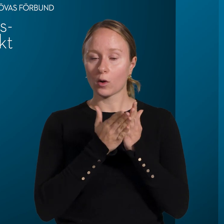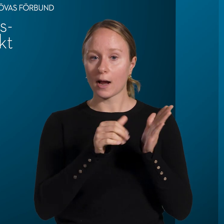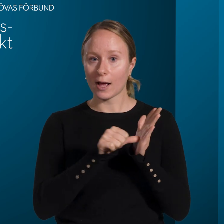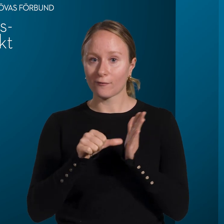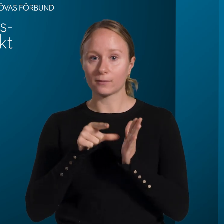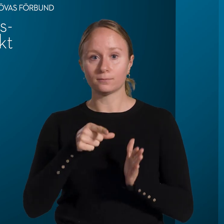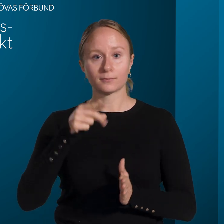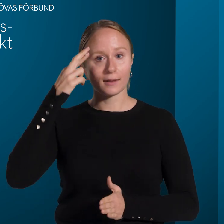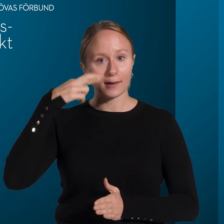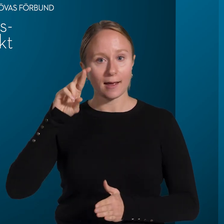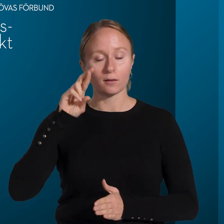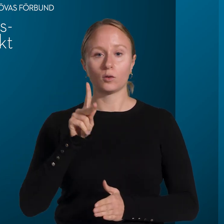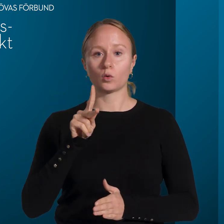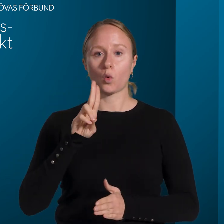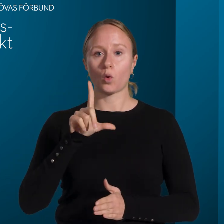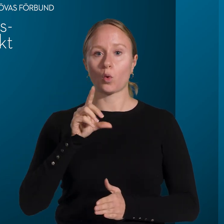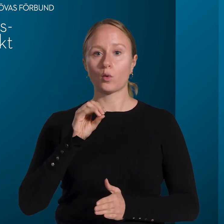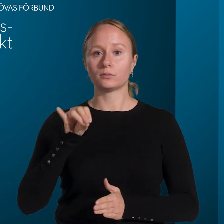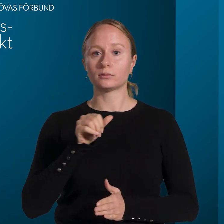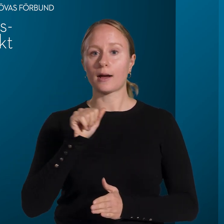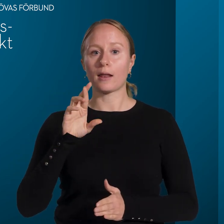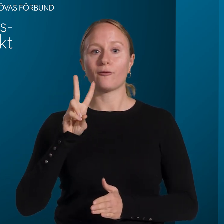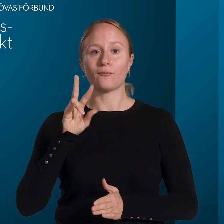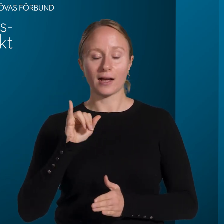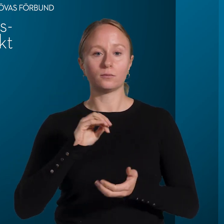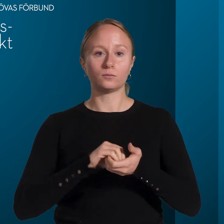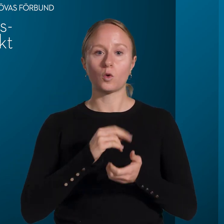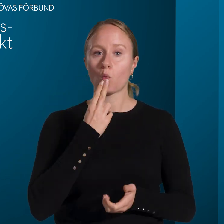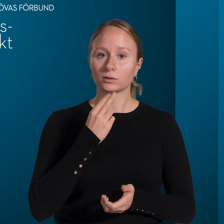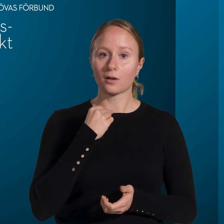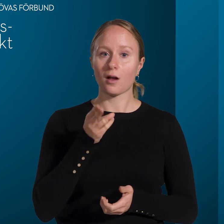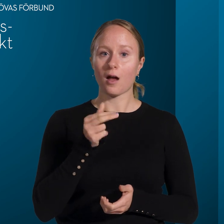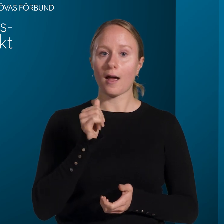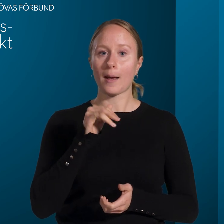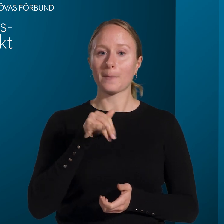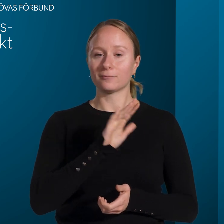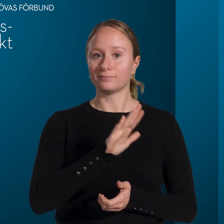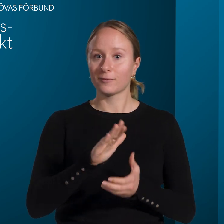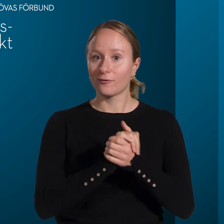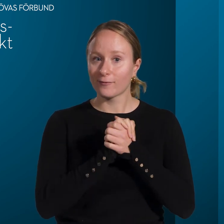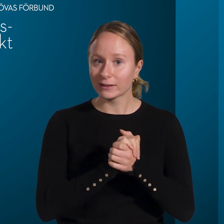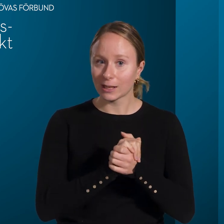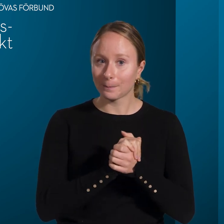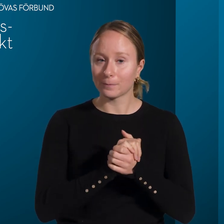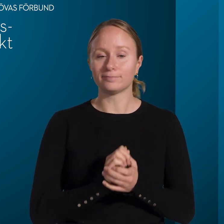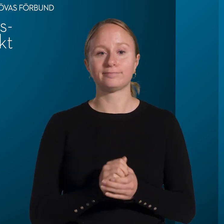yrkesskole-eleverna Riina Kulojärvis och Oskar Haimis vänskap.